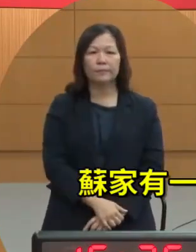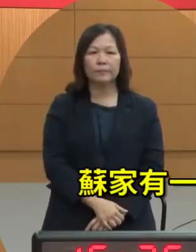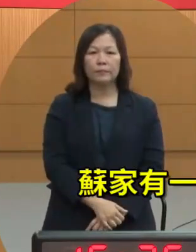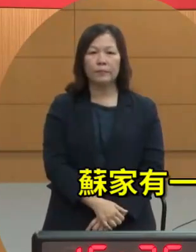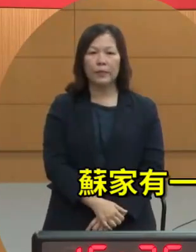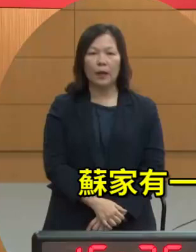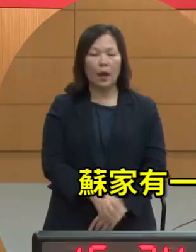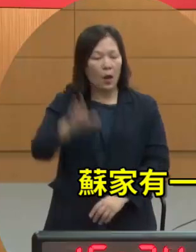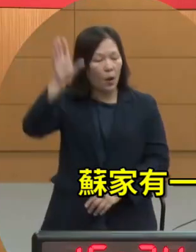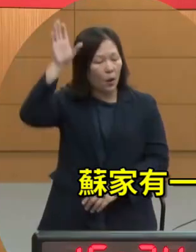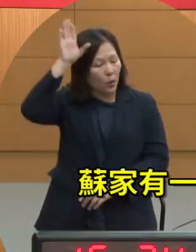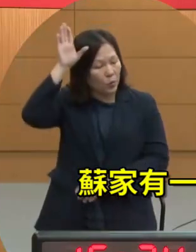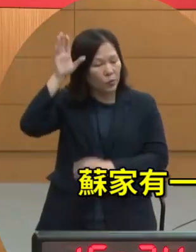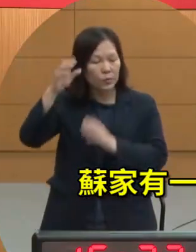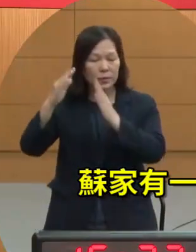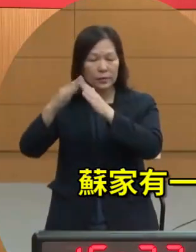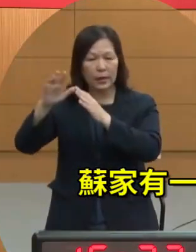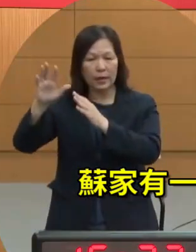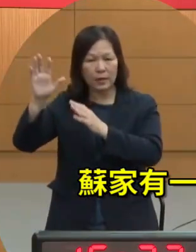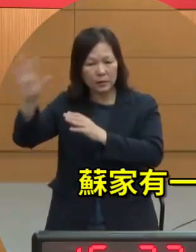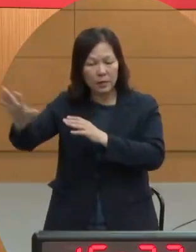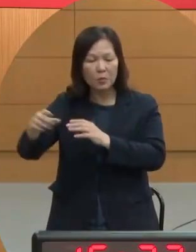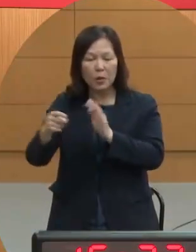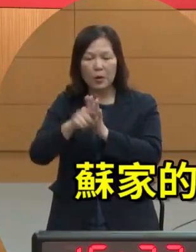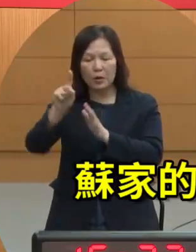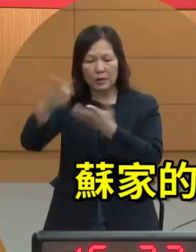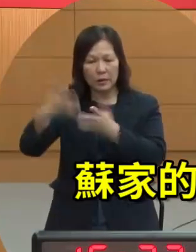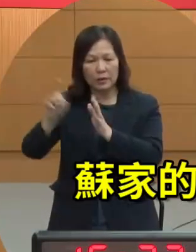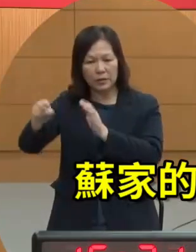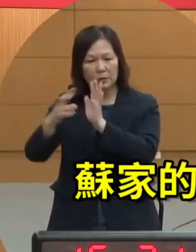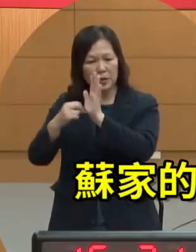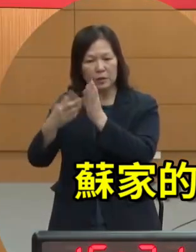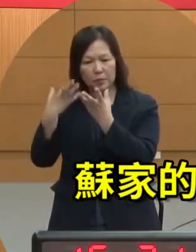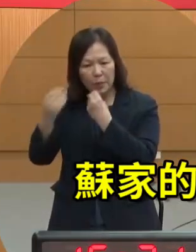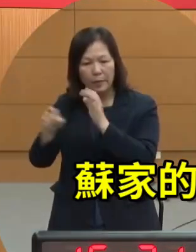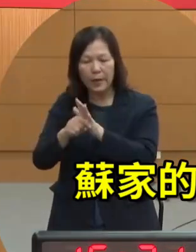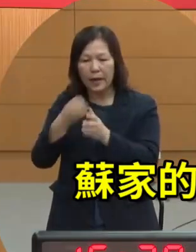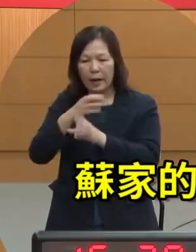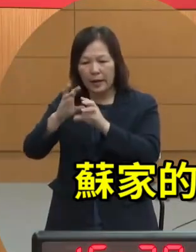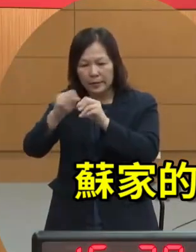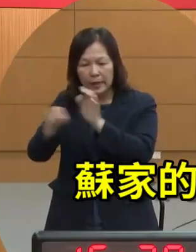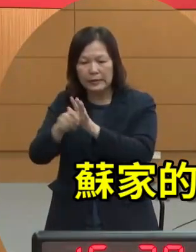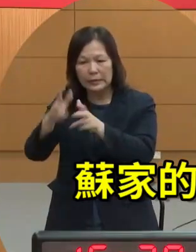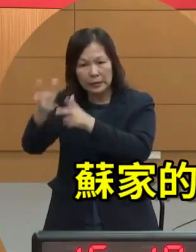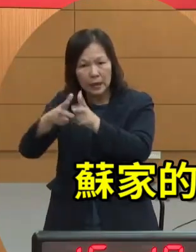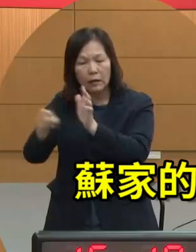蘇家有一件事情 他們一直不想講清楚 蘇家的砂石廠到底怎麼經營